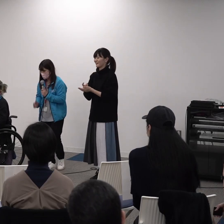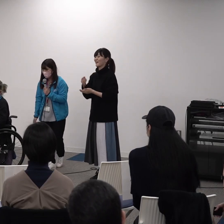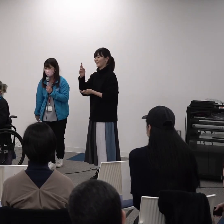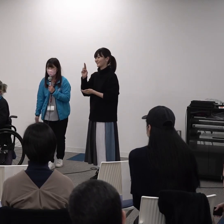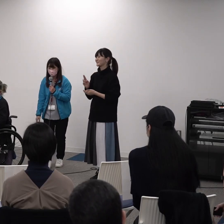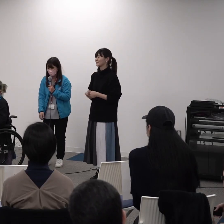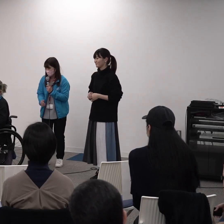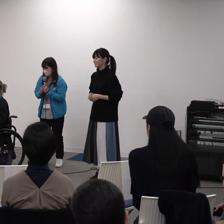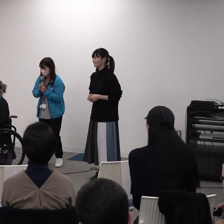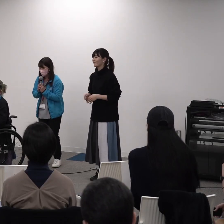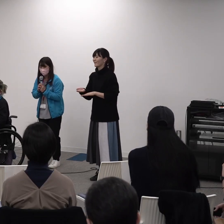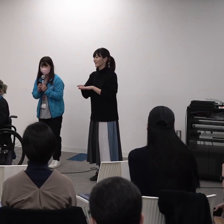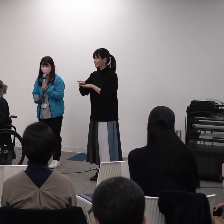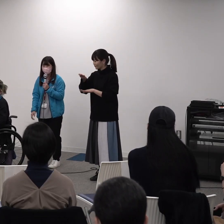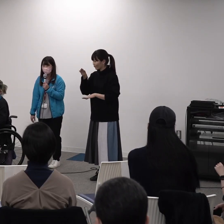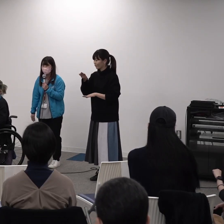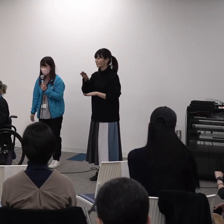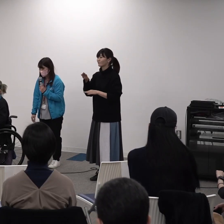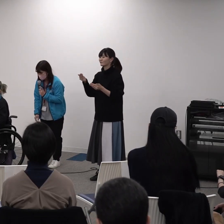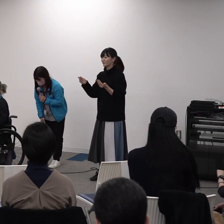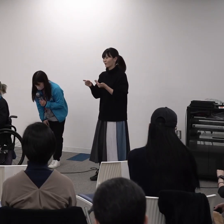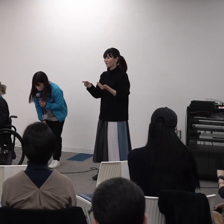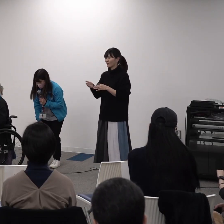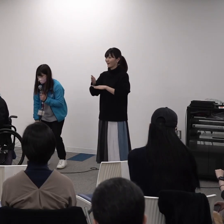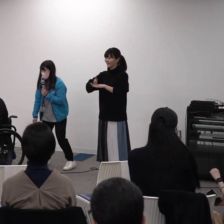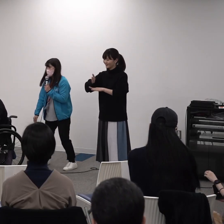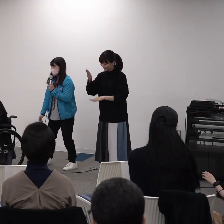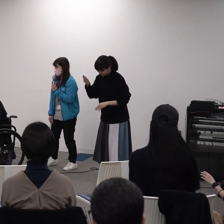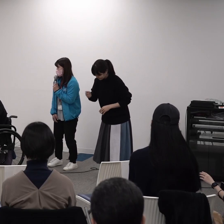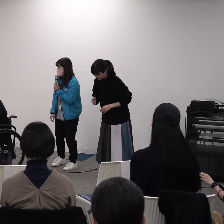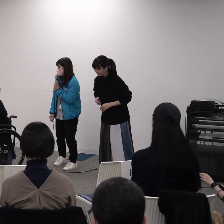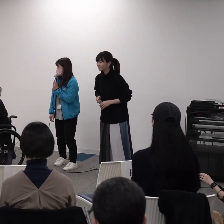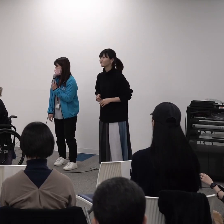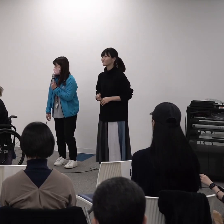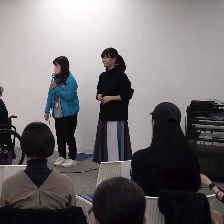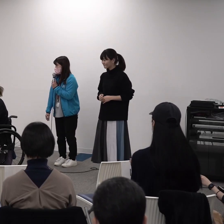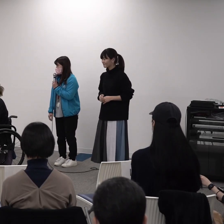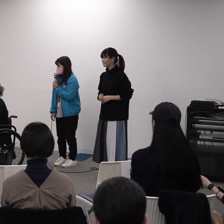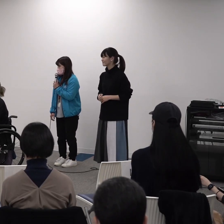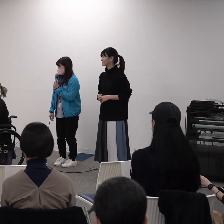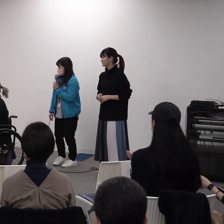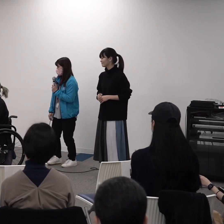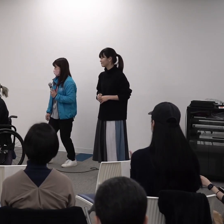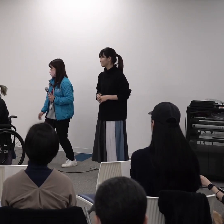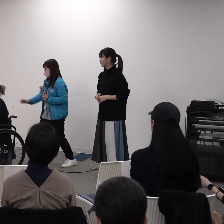秋山）以上が介助犬の仕事になります ありがとうございました